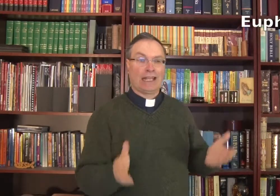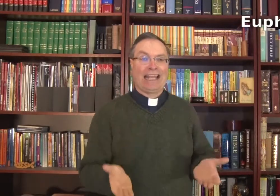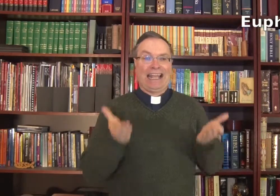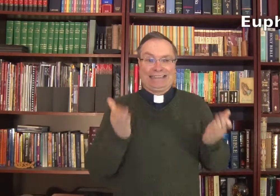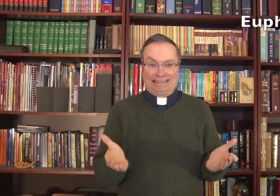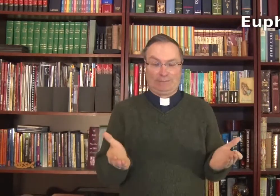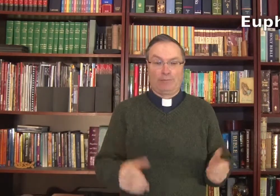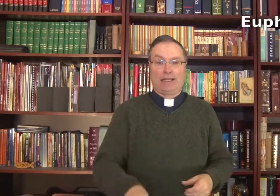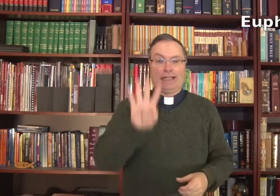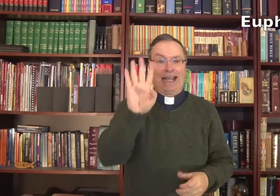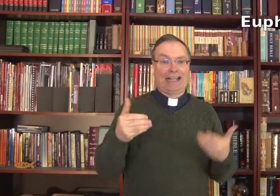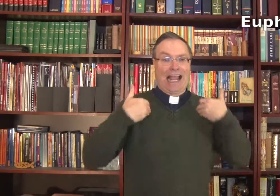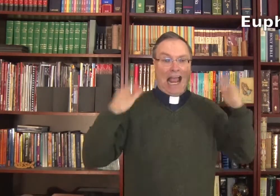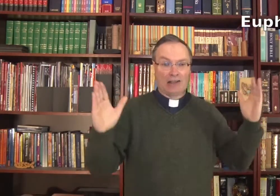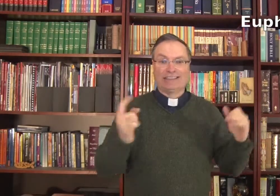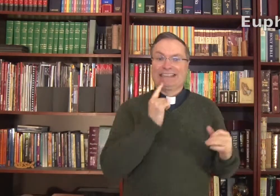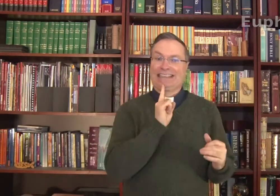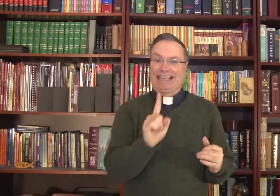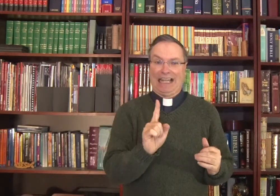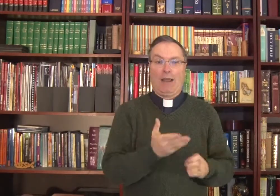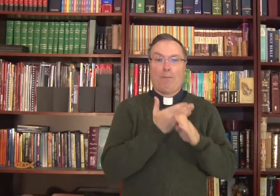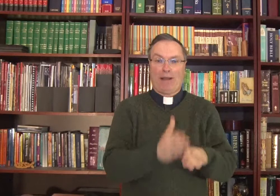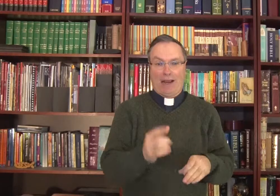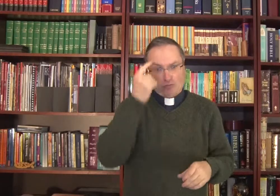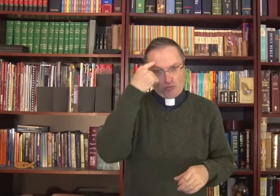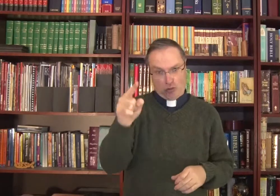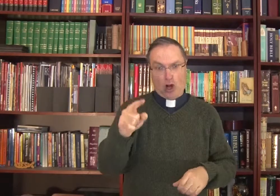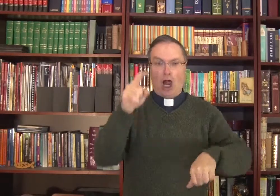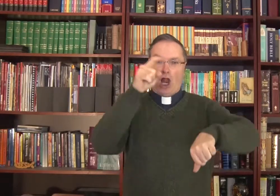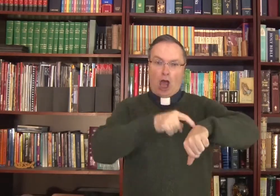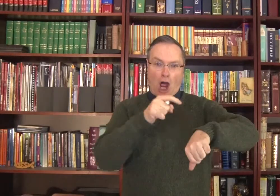Ainsi les quatre anges qui étaient prêts pour l’heure,